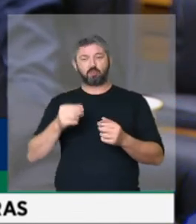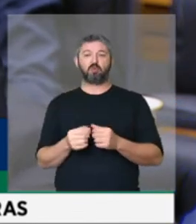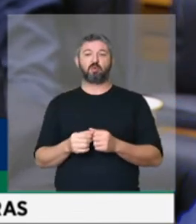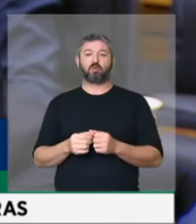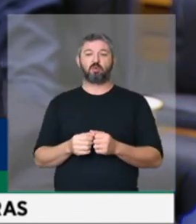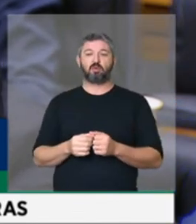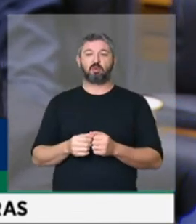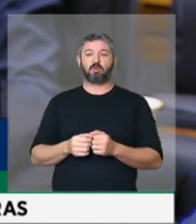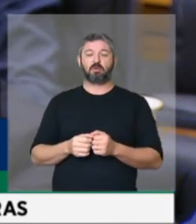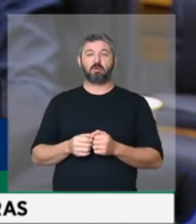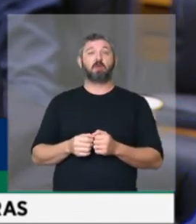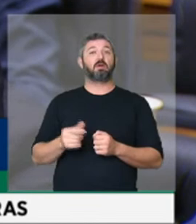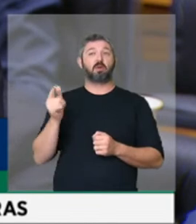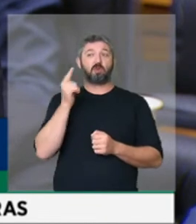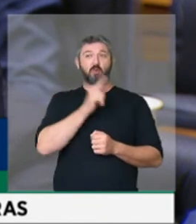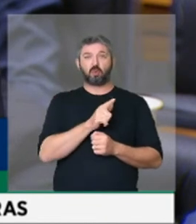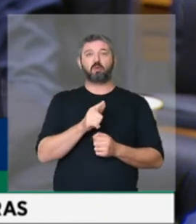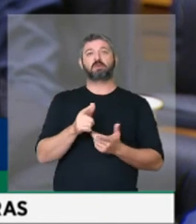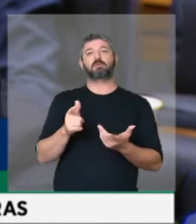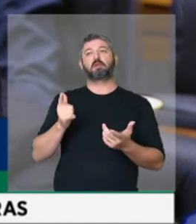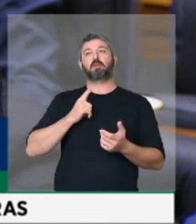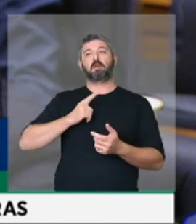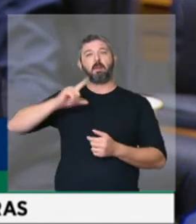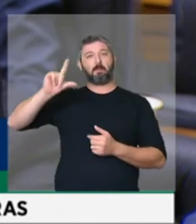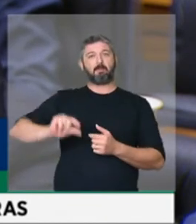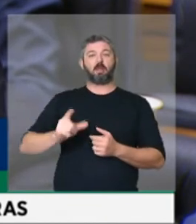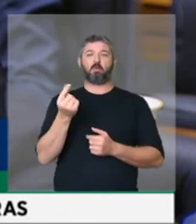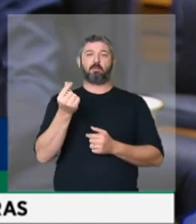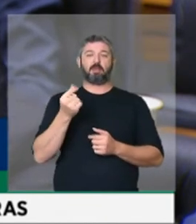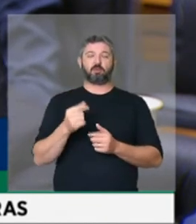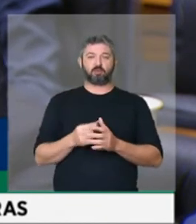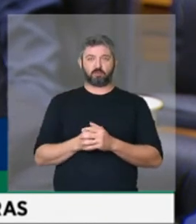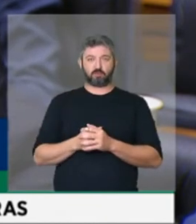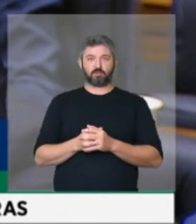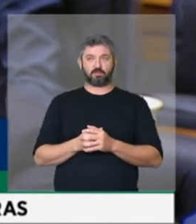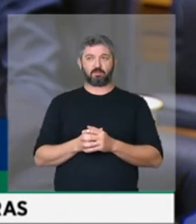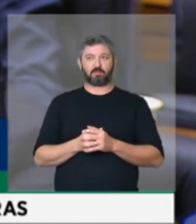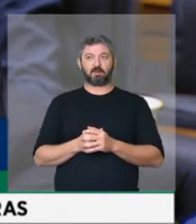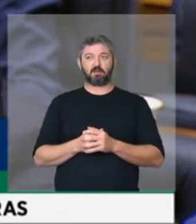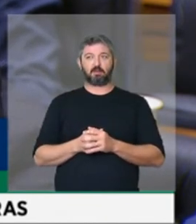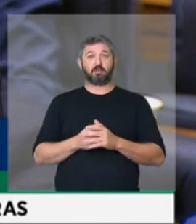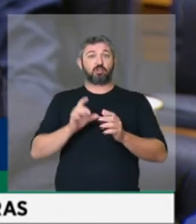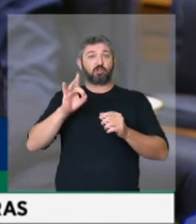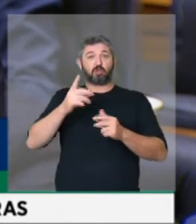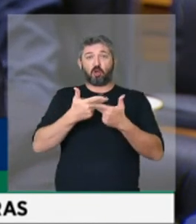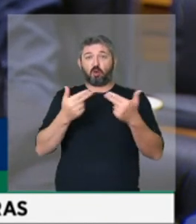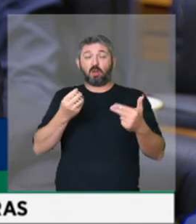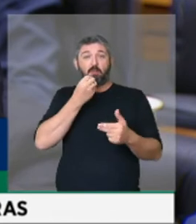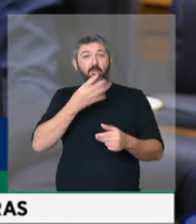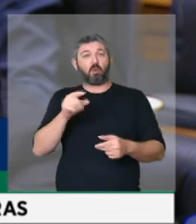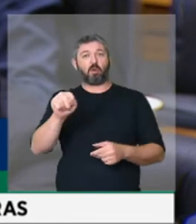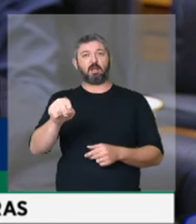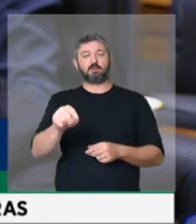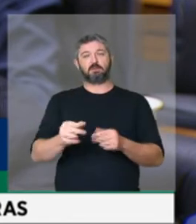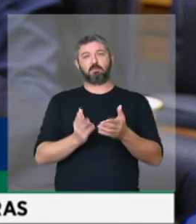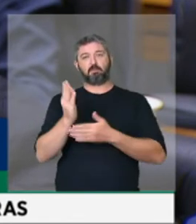PARA CDE PARA QUE O CONSUMIDOR DO SETOR REGULADO POSSA TER REDUÇÃO NA SUA CONTA DE ENERGIA. PORTANTO, SÓ TEMOS VANTAGENS EM APROVAR A